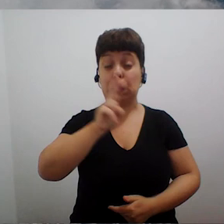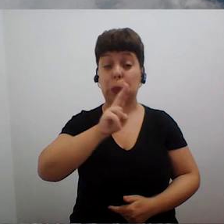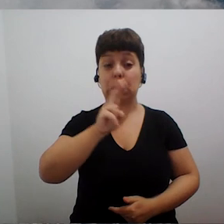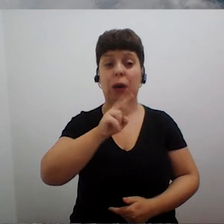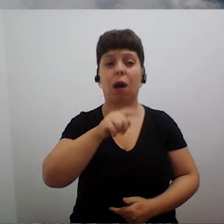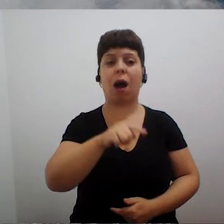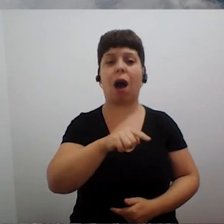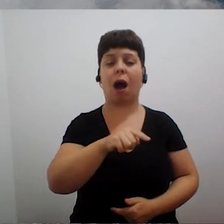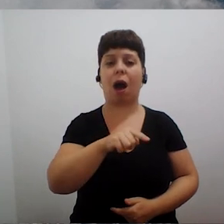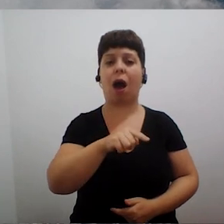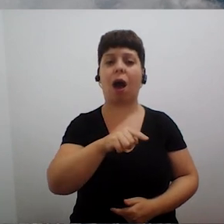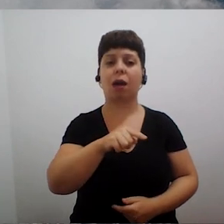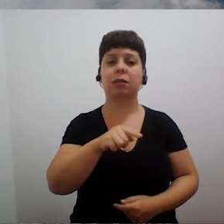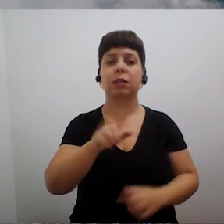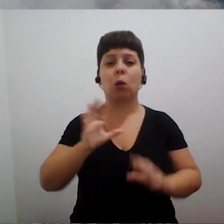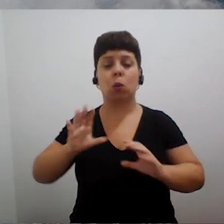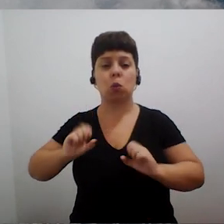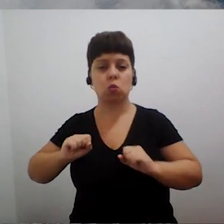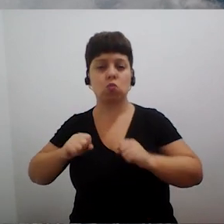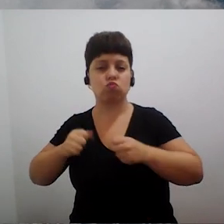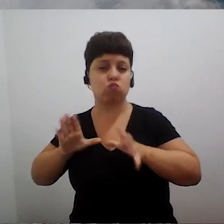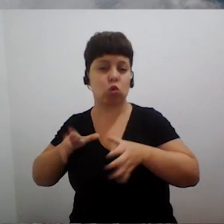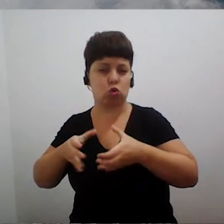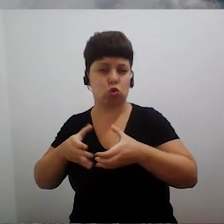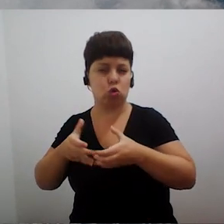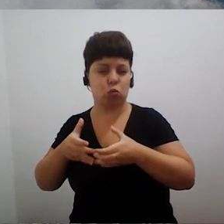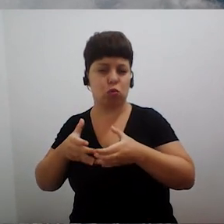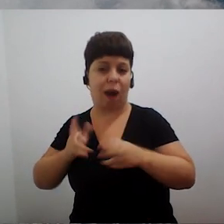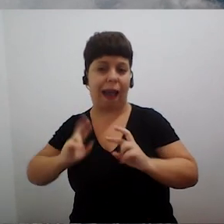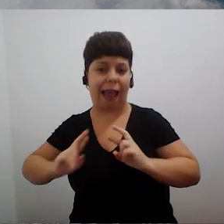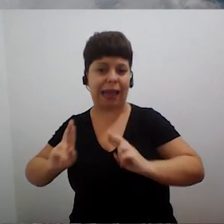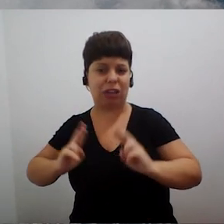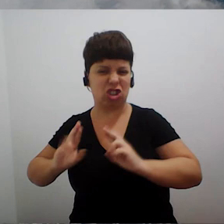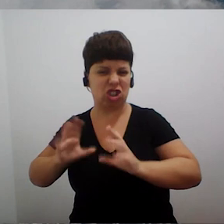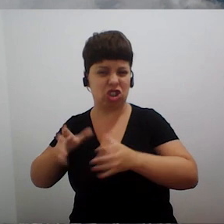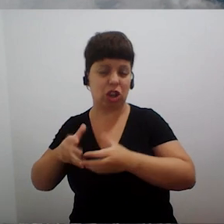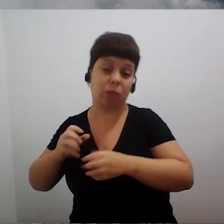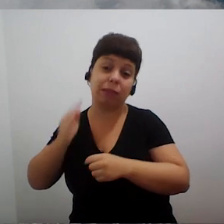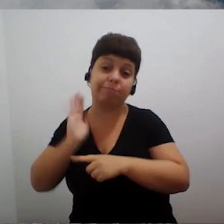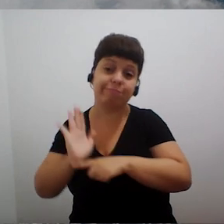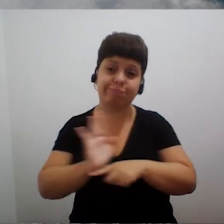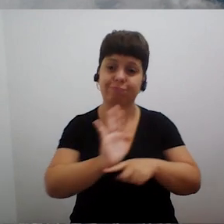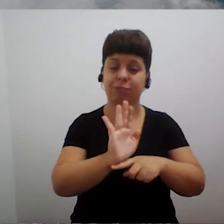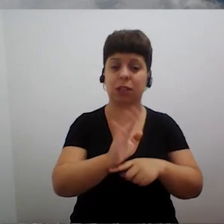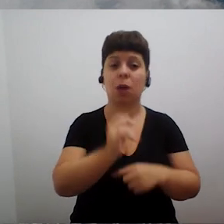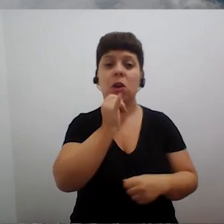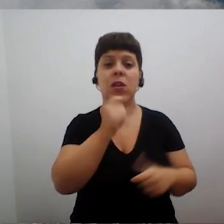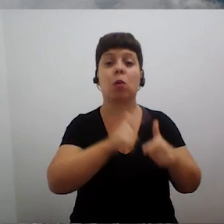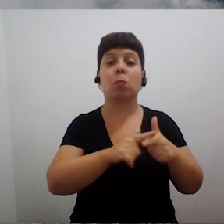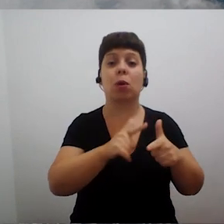ter uma contribuição também dessa cooperação das diferentes tradições religiosas como, por exemplo, o problema da guerra,